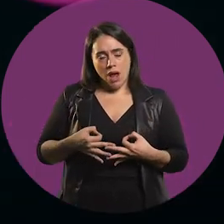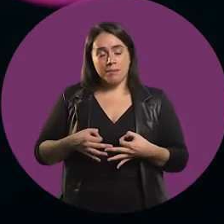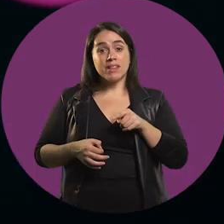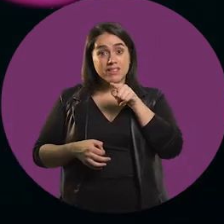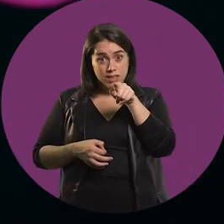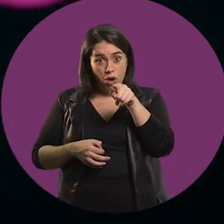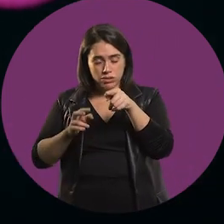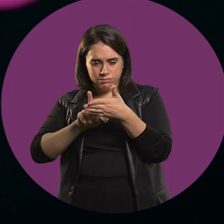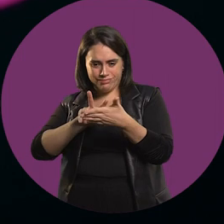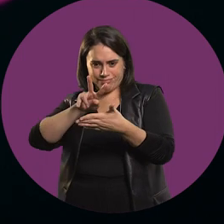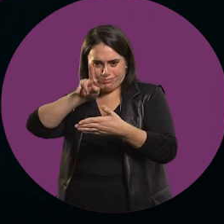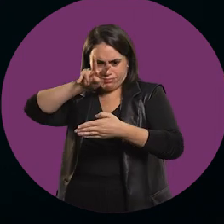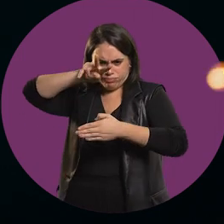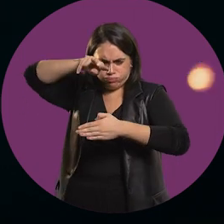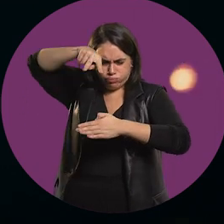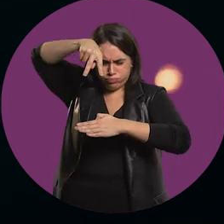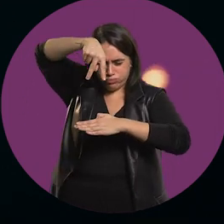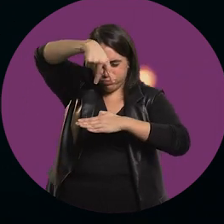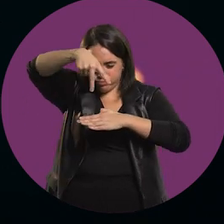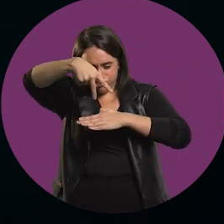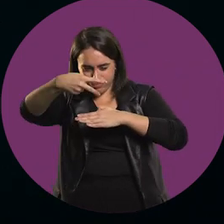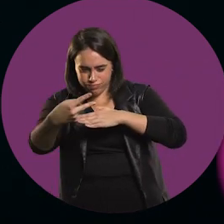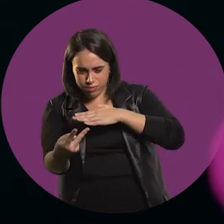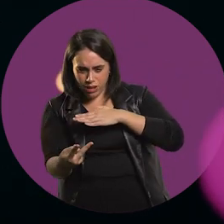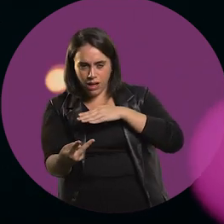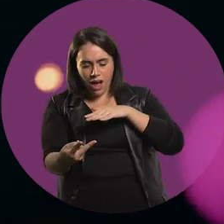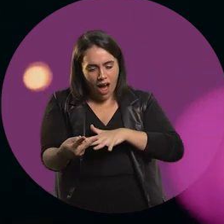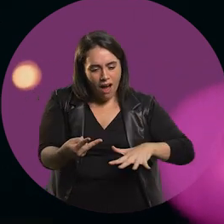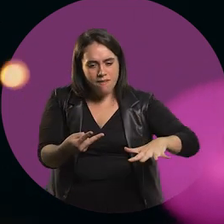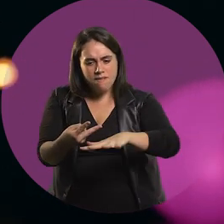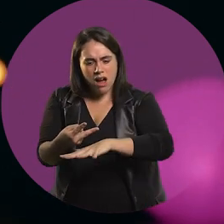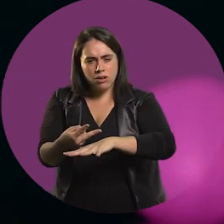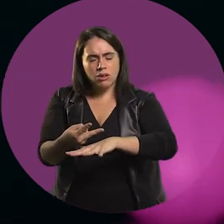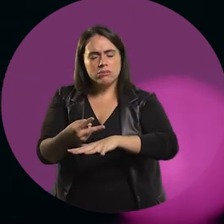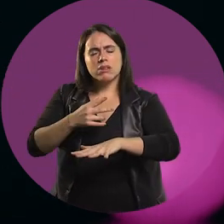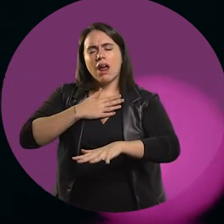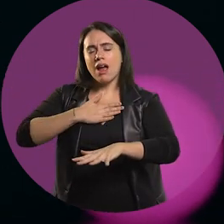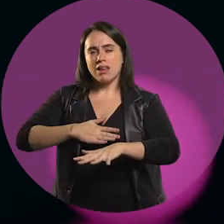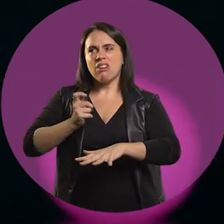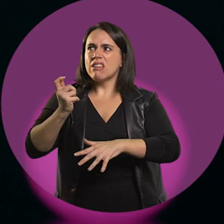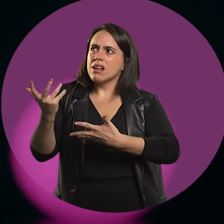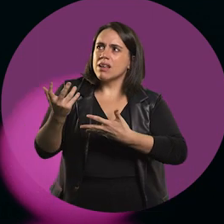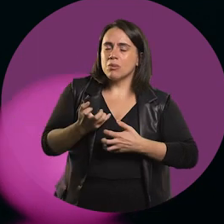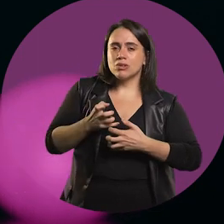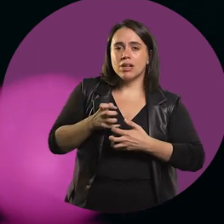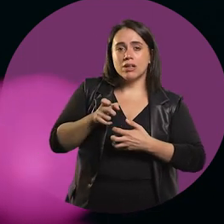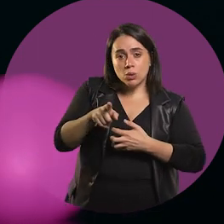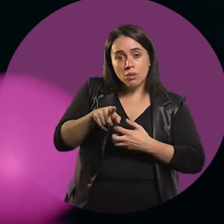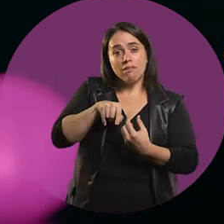Si vos saltás de un trapecio muy alto, caes tranquilo porque sabés que tenés una red